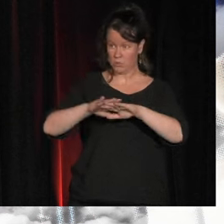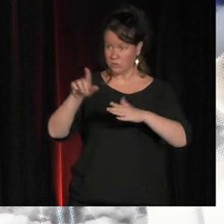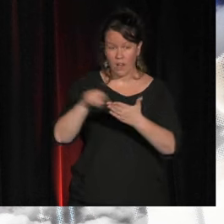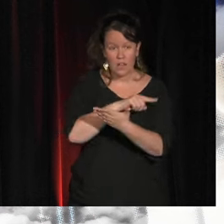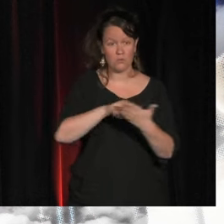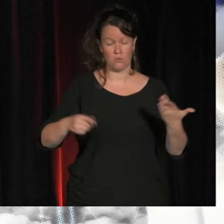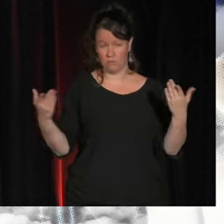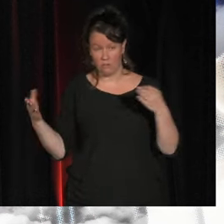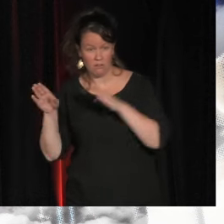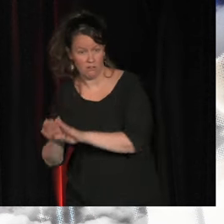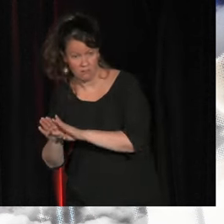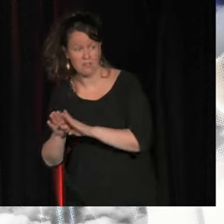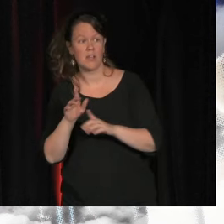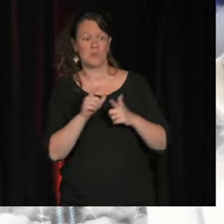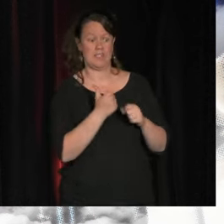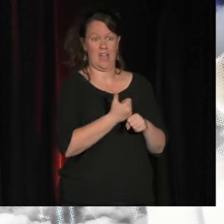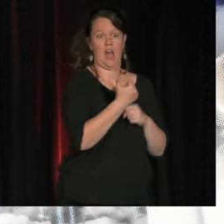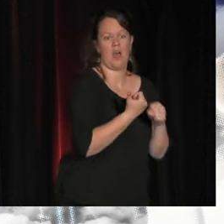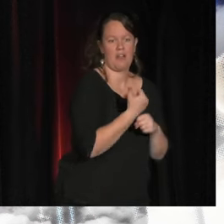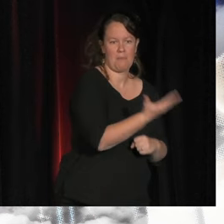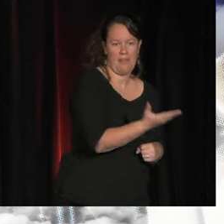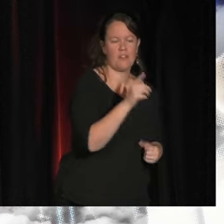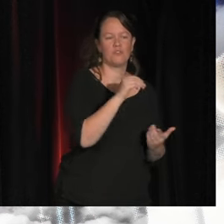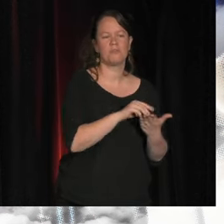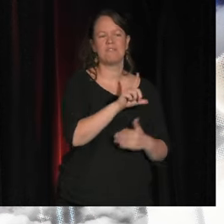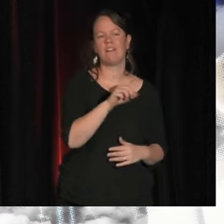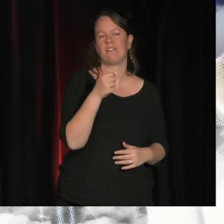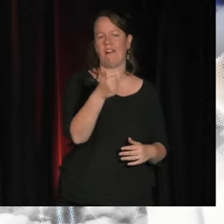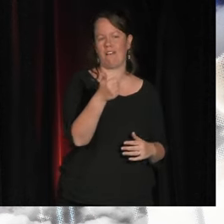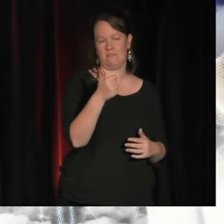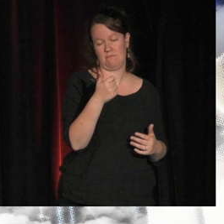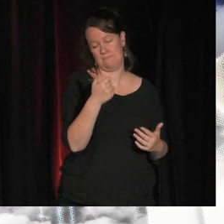Et en plus de ça, en 2021, l'année 2021, pour Blizzard, ce n'est pas une année très cool même si niveau (optune),